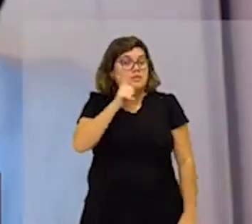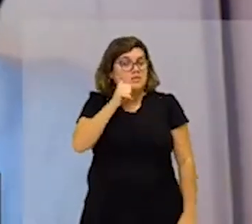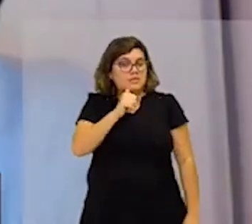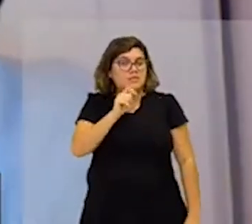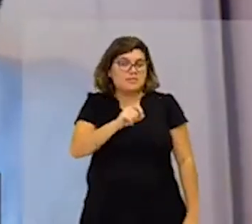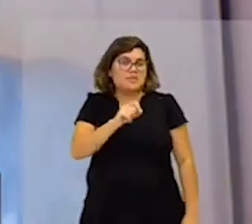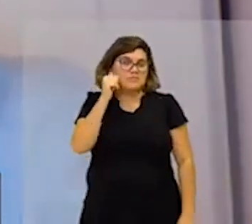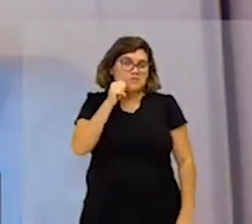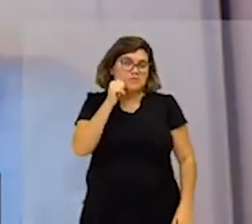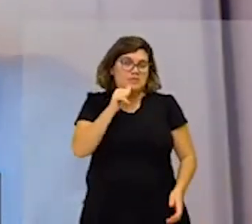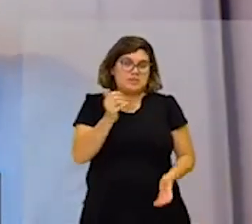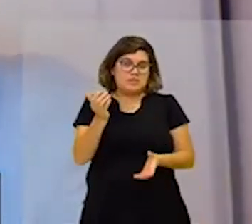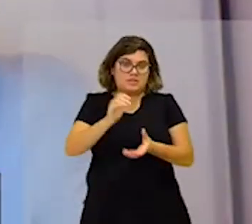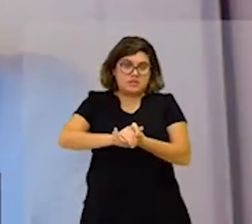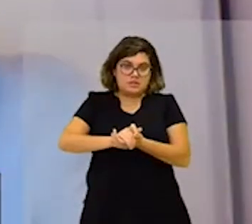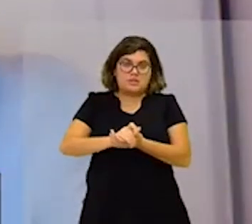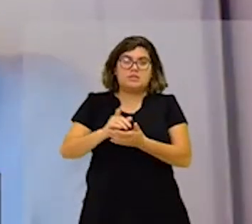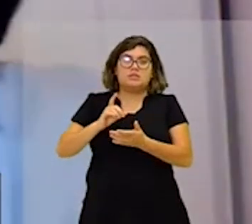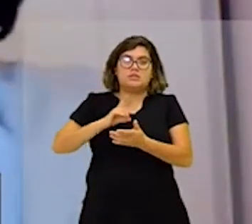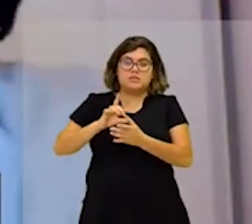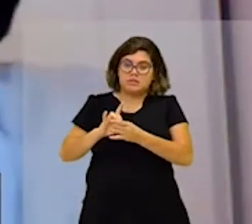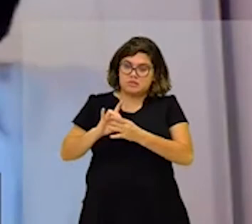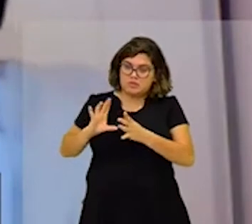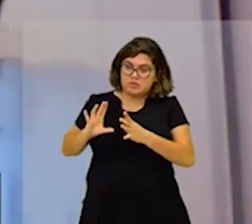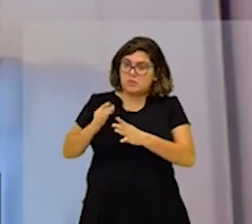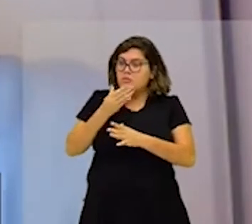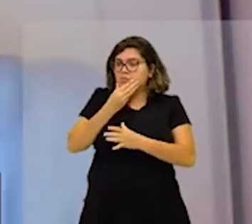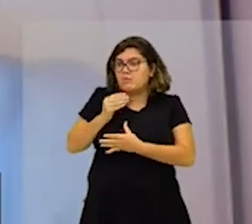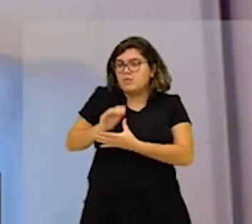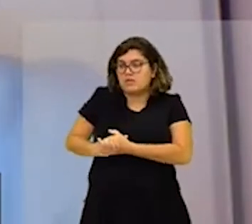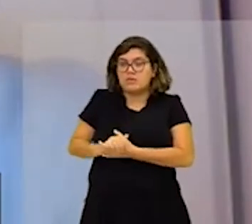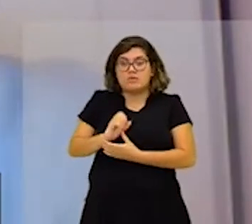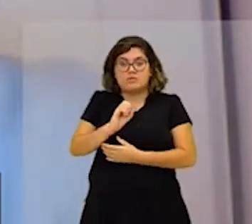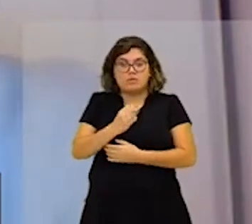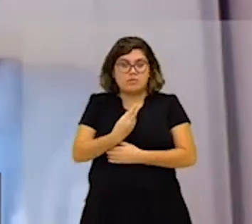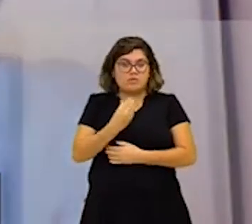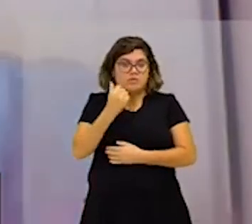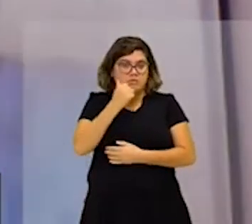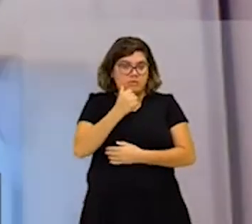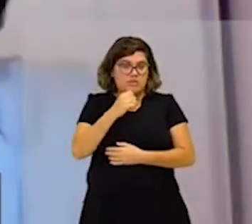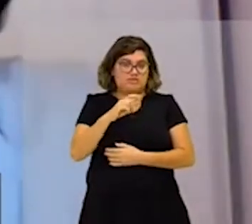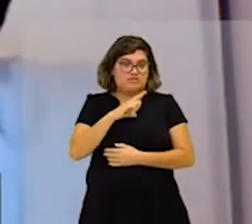casadas com autorização marital umas mulheres viúvas que possui renda própria mulheres negros